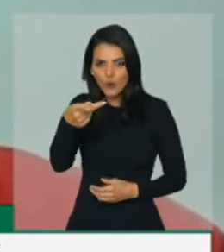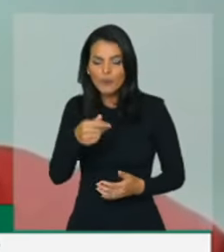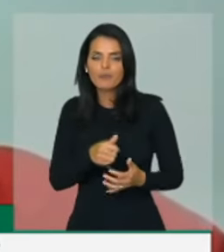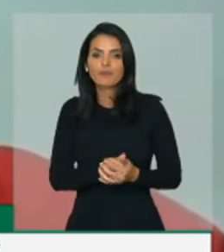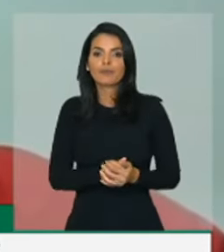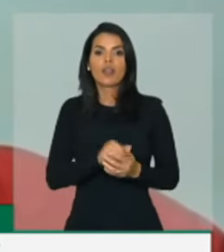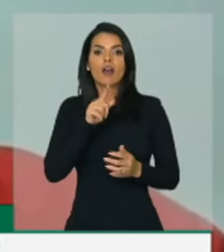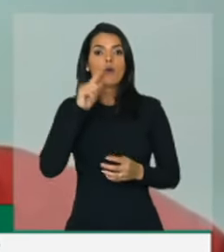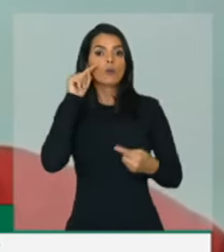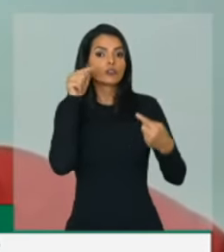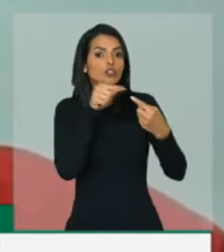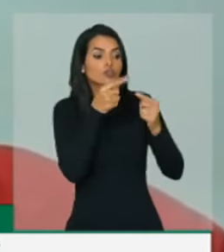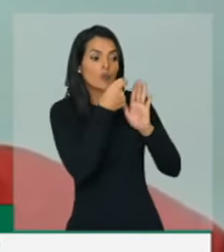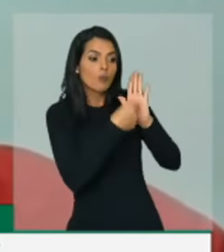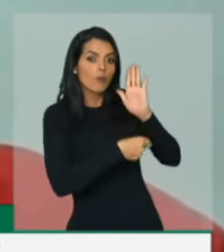TEM QUE TER CUIDADO PARA QUE A